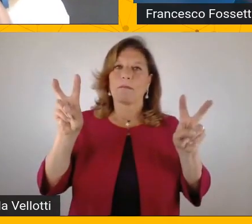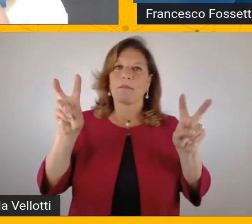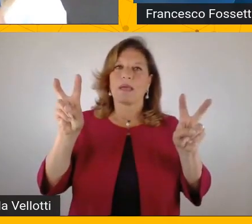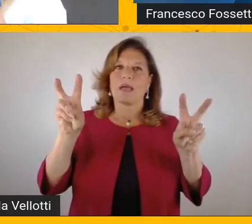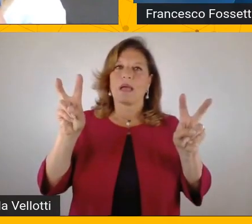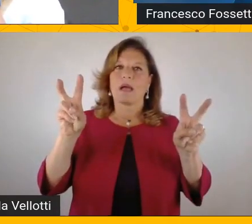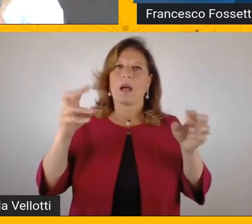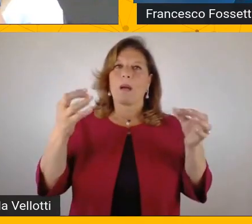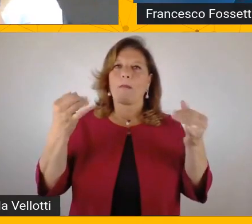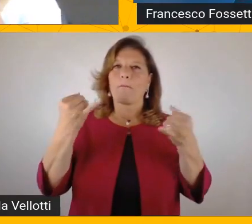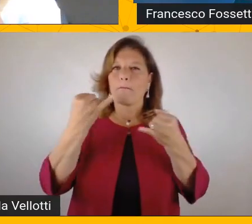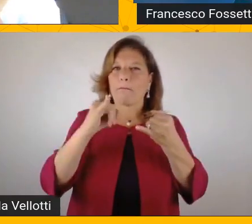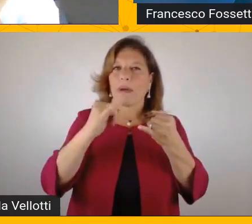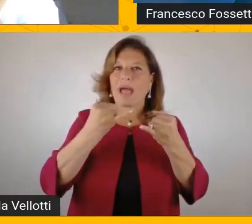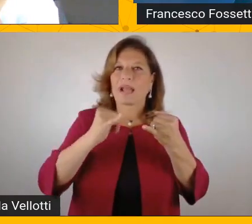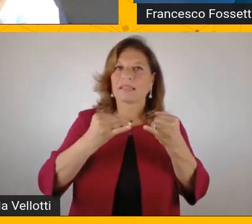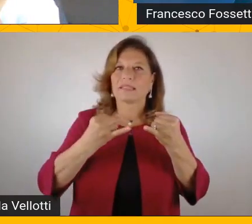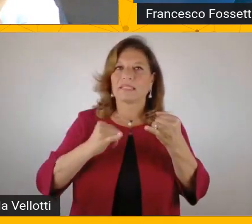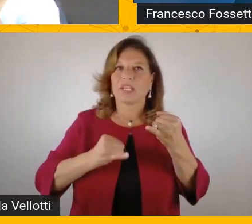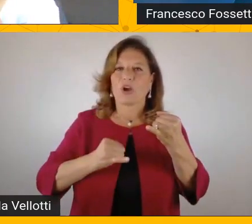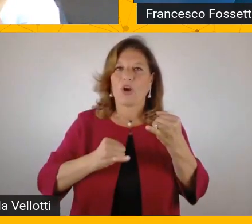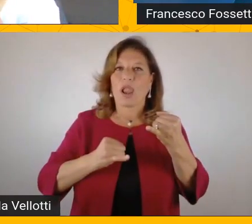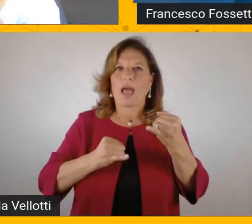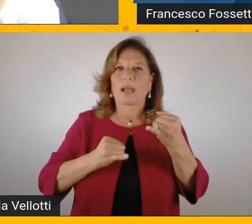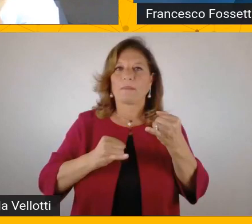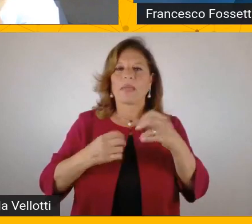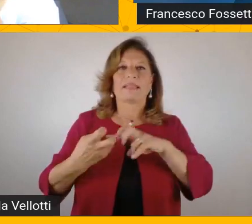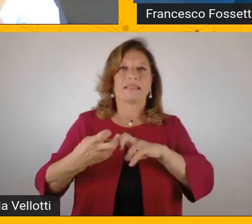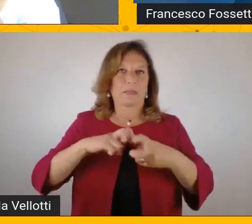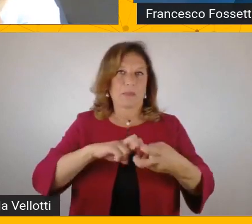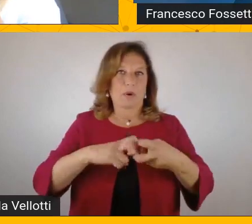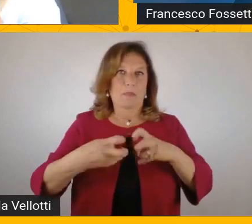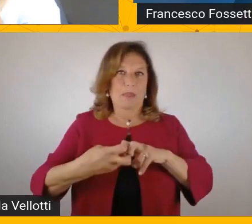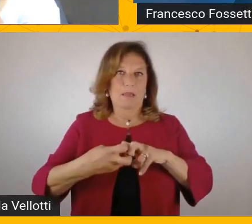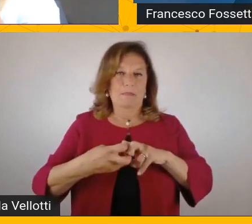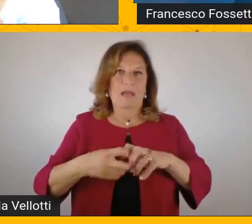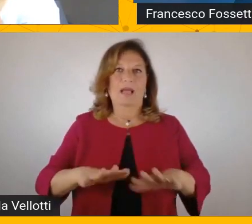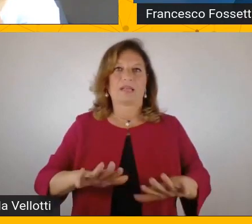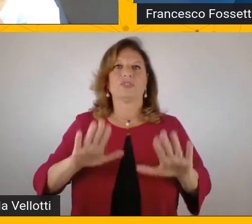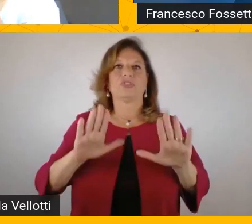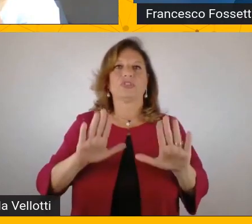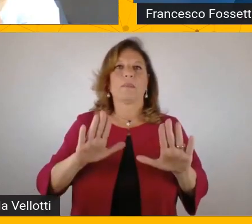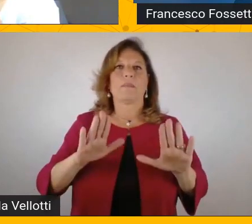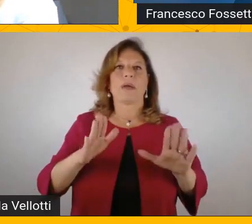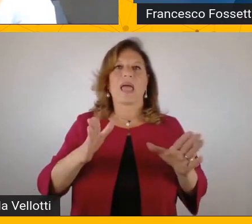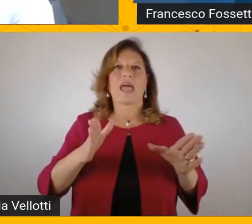particolarmente hm insomma ehm